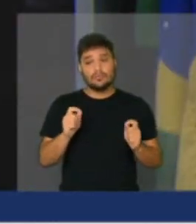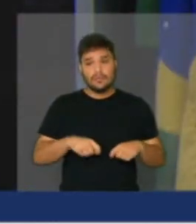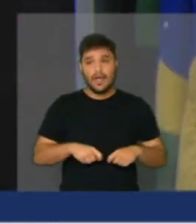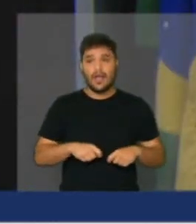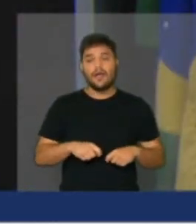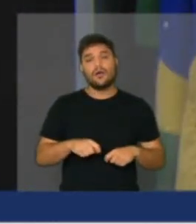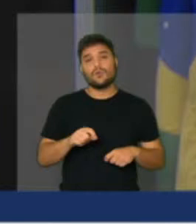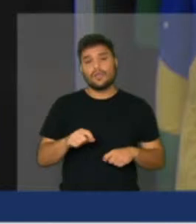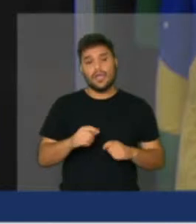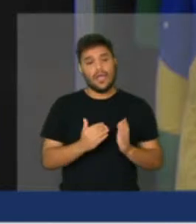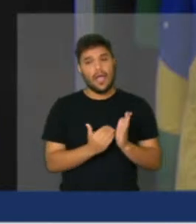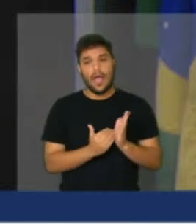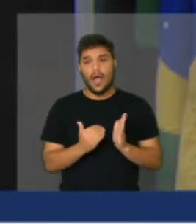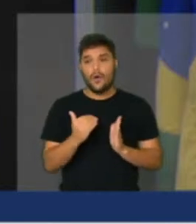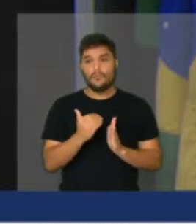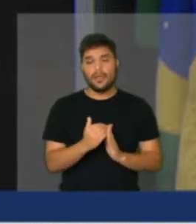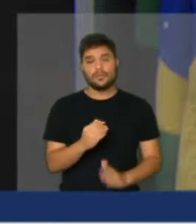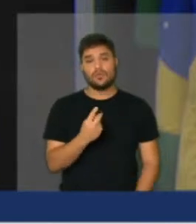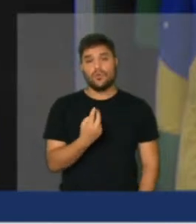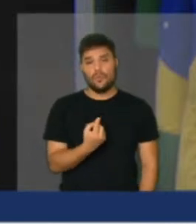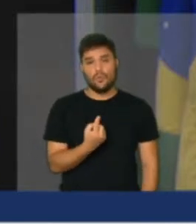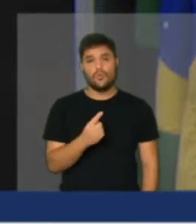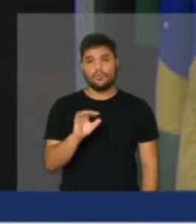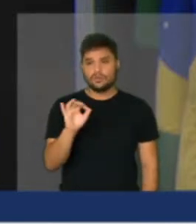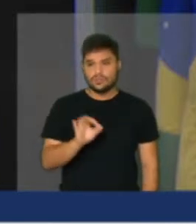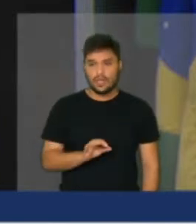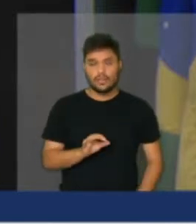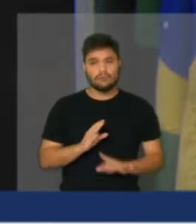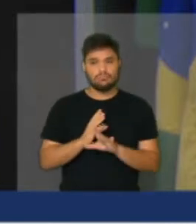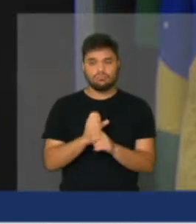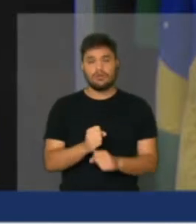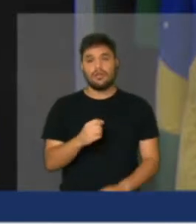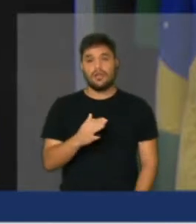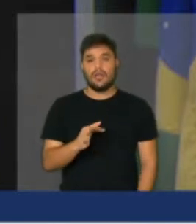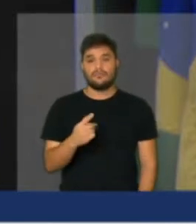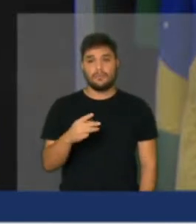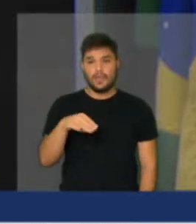PERCENTUAL DO MONTANTE DO FPM JÁ APROVADO RECENTEMENTE PELO CONGRESSO QUE SÃO LIBERADOS